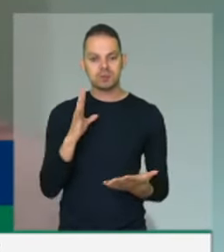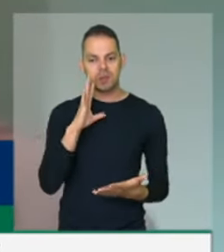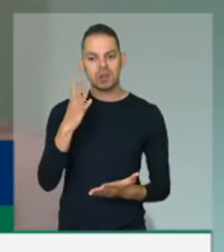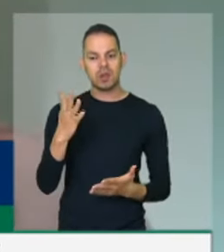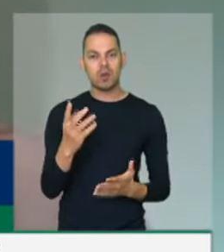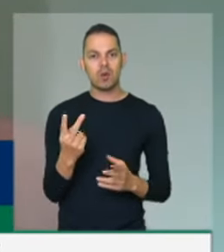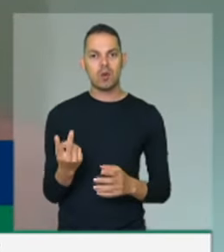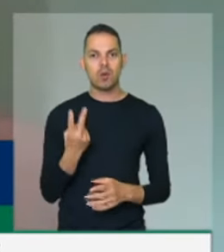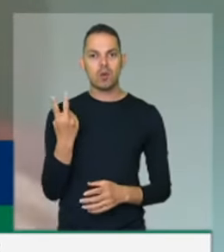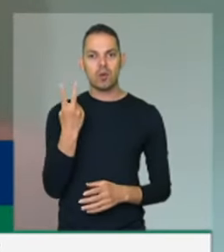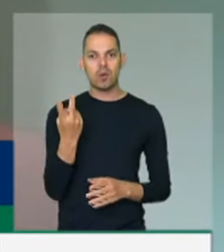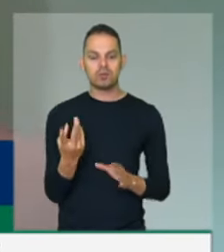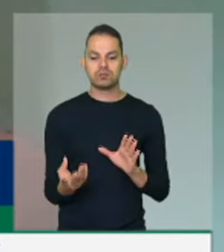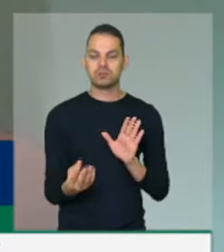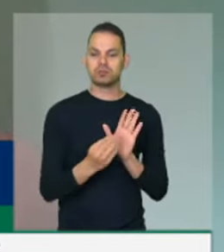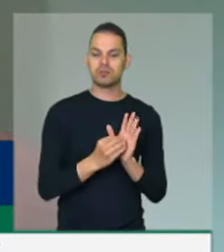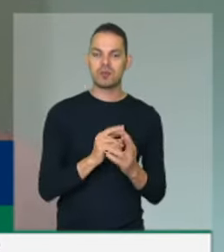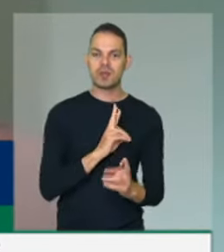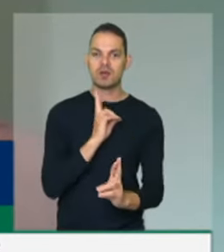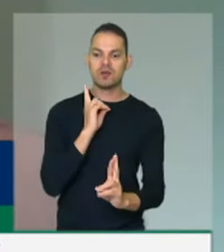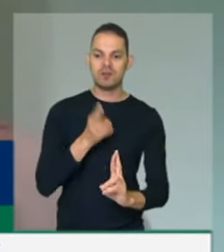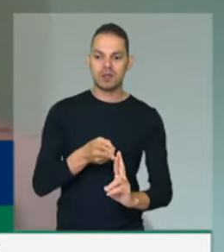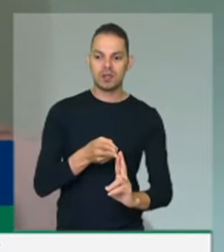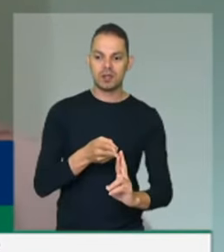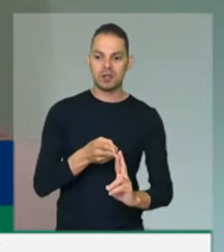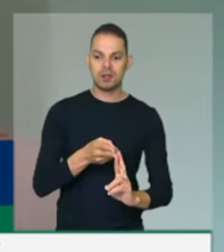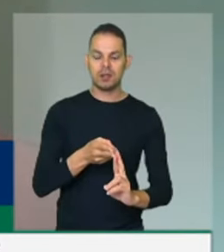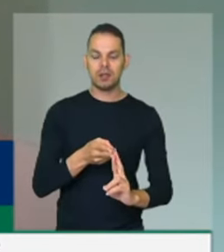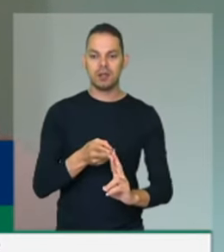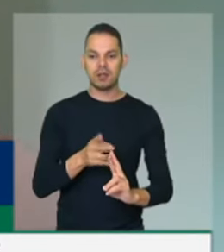VALOR DE REFERÊNCIA. É O RESSARCIMENTO, QUERIA FAZER UM APELO, DEPUTADO HIRAN, AUTOR DO PROJETO DO LUIZINHO, EU